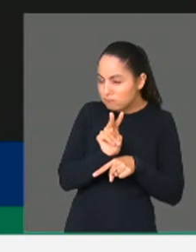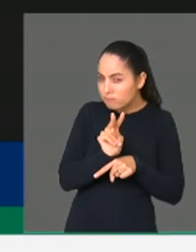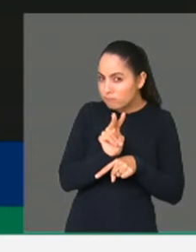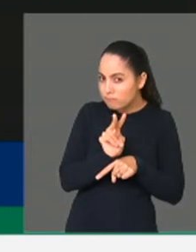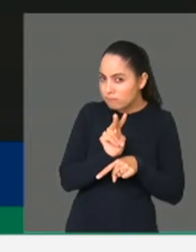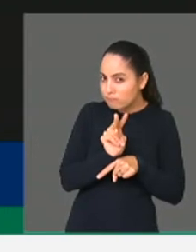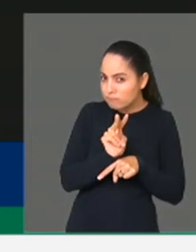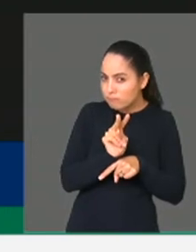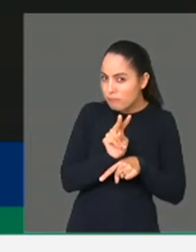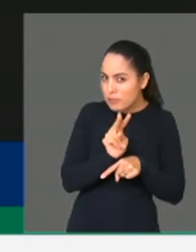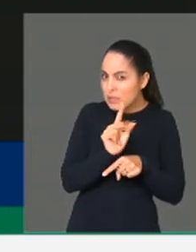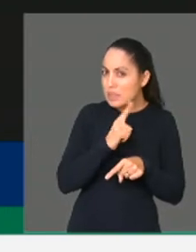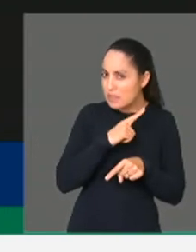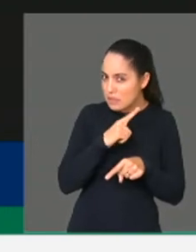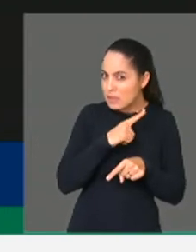NÃO VAI DAR EM NADA. MAS NÓS NÃO PODEMOS PENALIZAR OS BONS